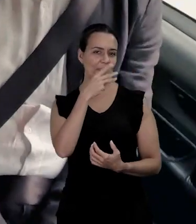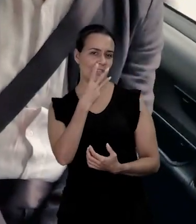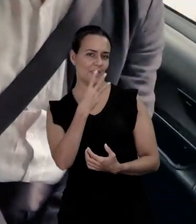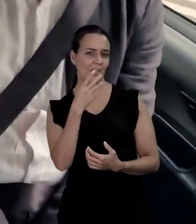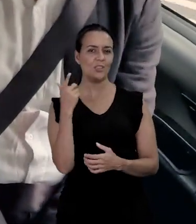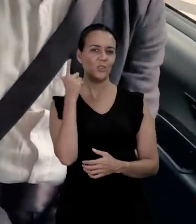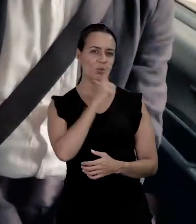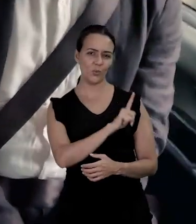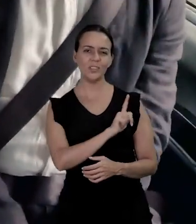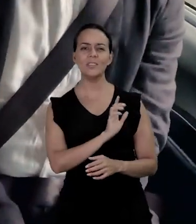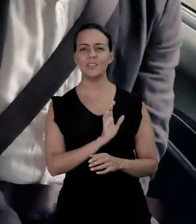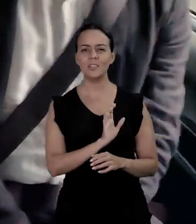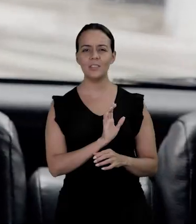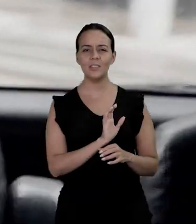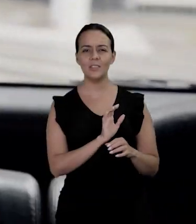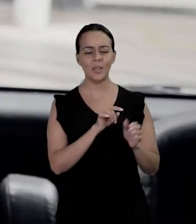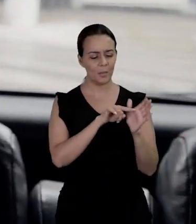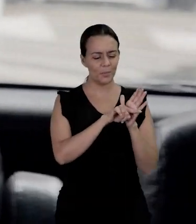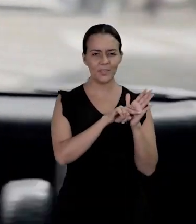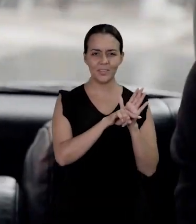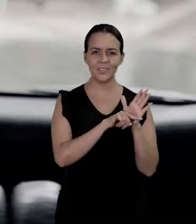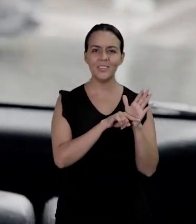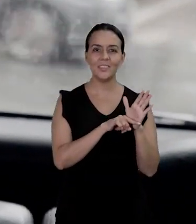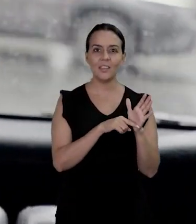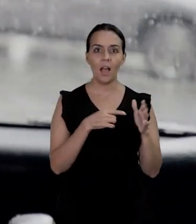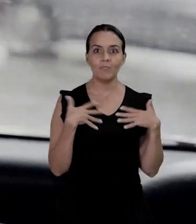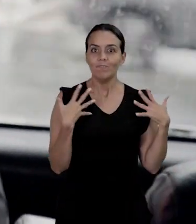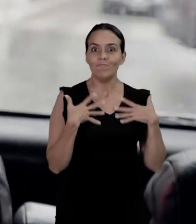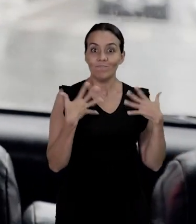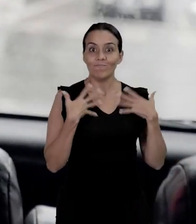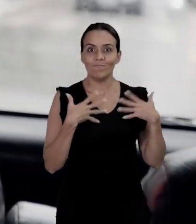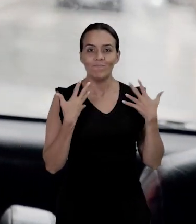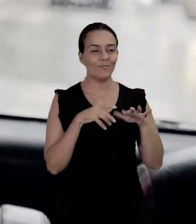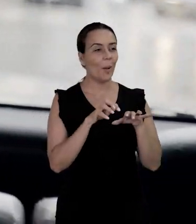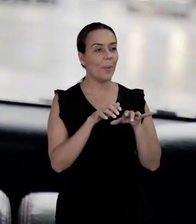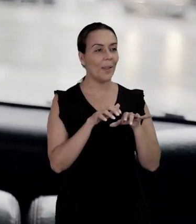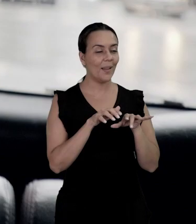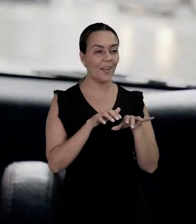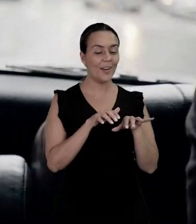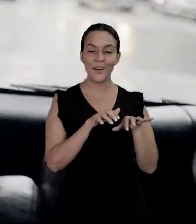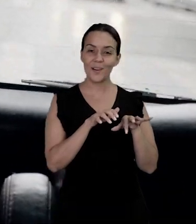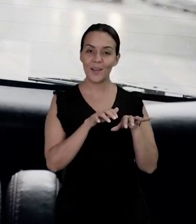discografia do Itamar Assunção. Era uma coisa assim, muito empolgante, né? Você passava